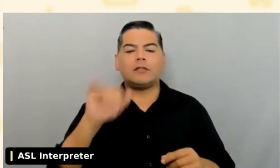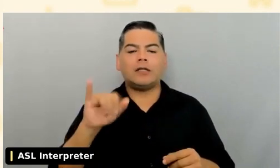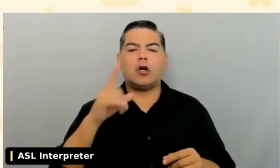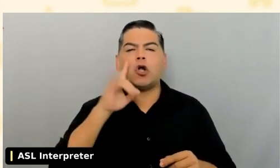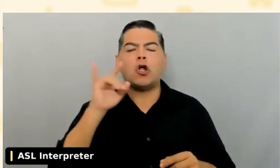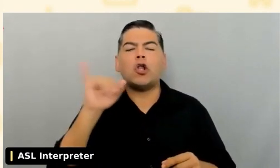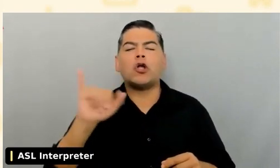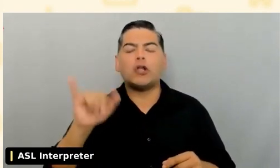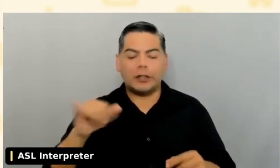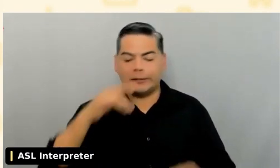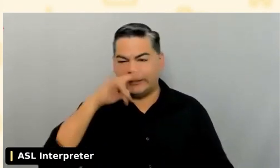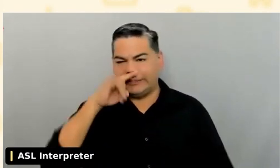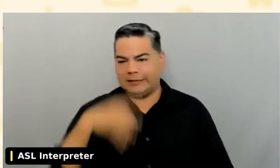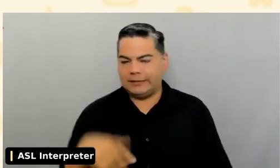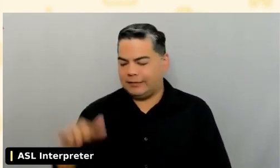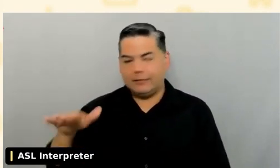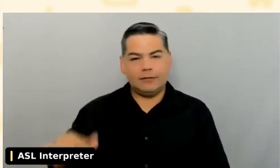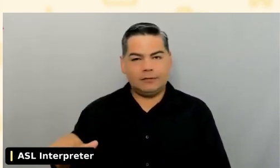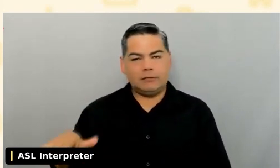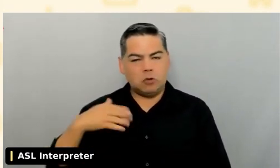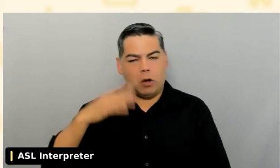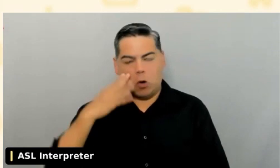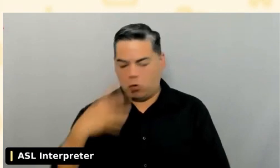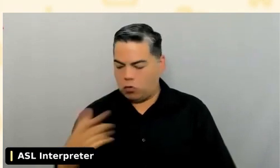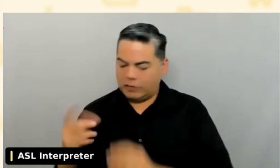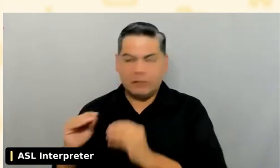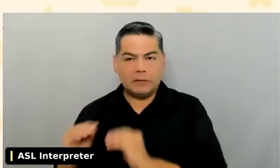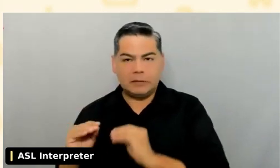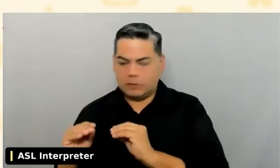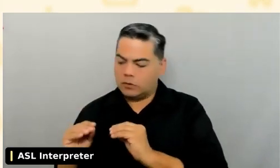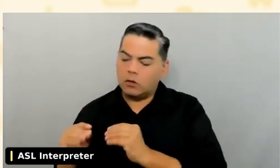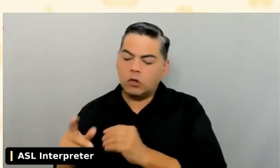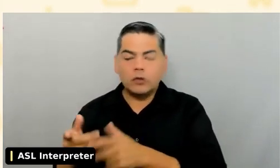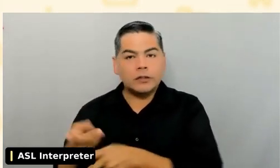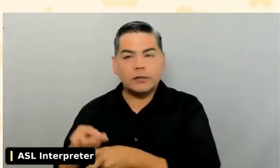y como tengo un niño pequeño, sé cómo va esto. Hay que educarlos para que aprendan a distinguir el bien del mal.